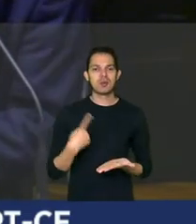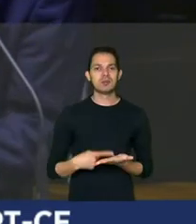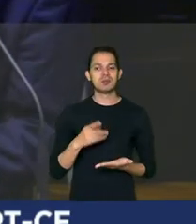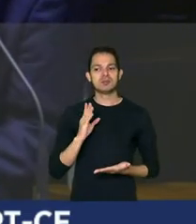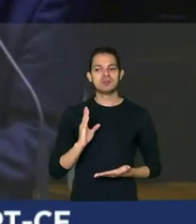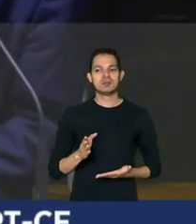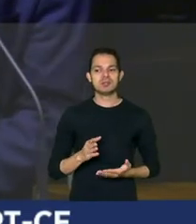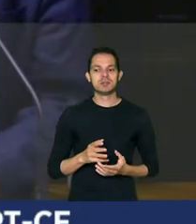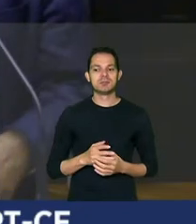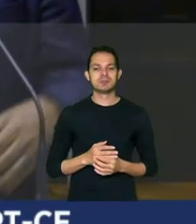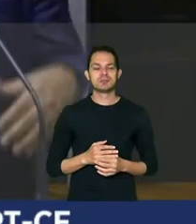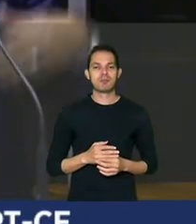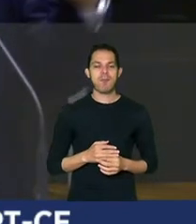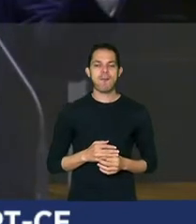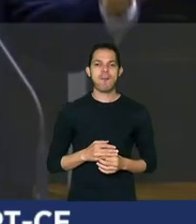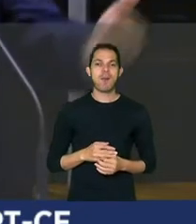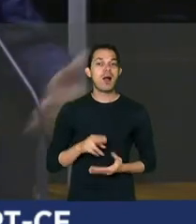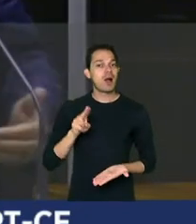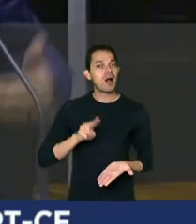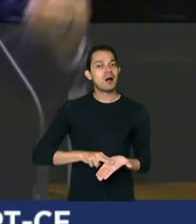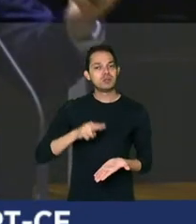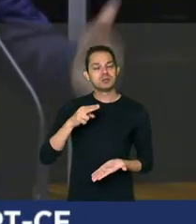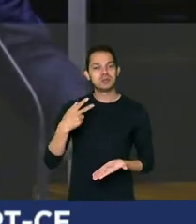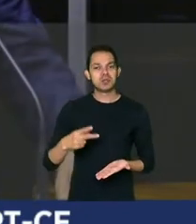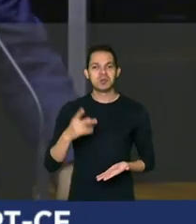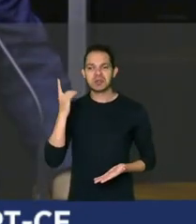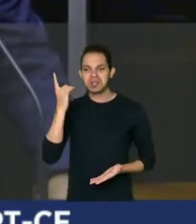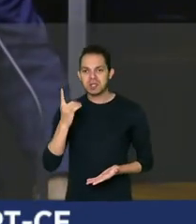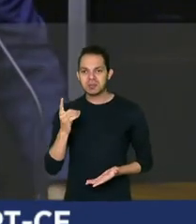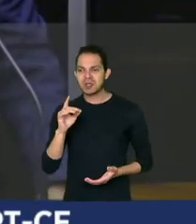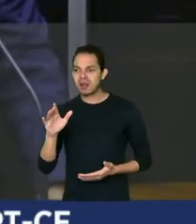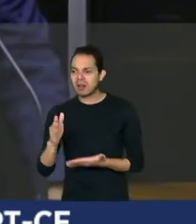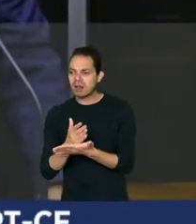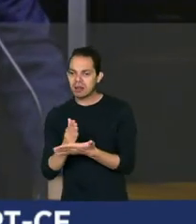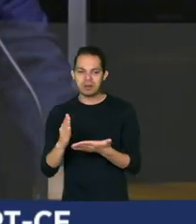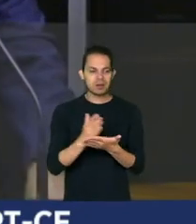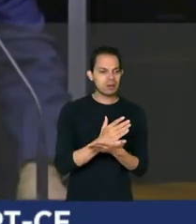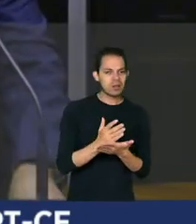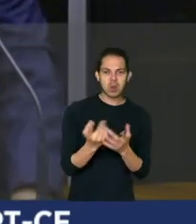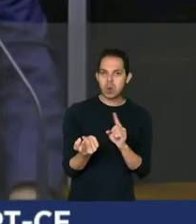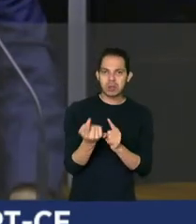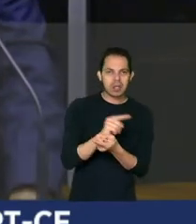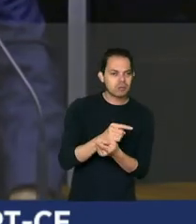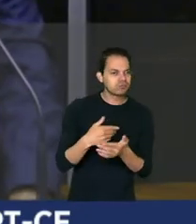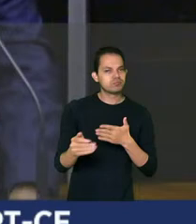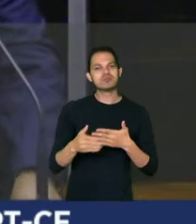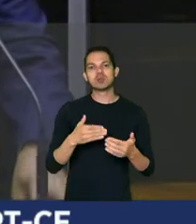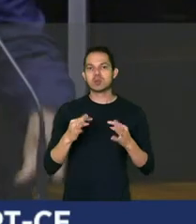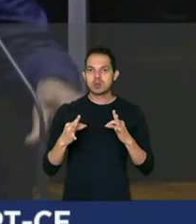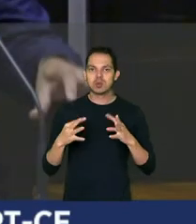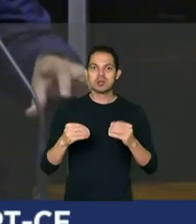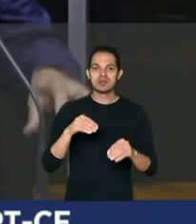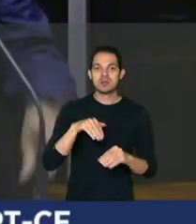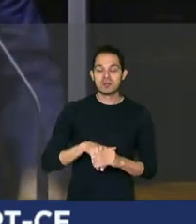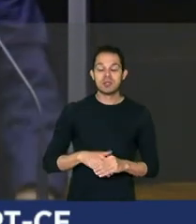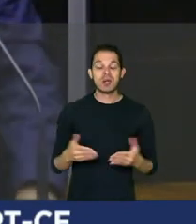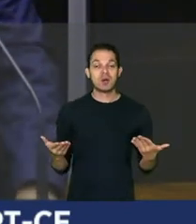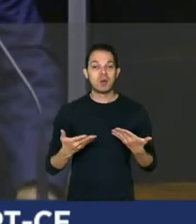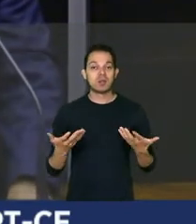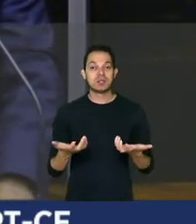ESSE FOI O COMPROMISSO QUE ESTA CASA ASSUMIU, INDEPENDENTE DE TER DEPUTADO A OU DEPUTADO B CONTRÁRIO. ESSA LEI É NECESSÁRIA PARA O PAÍ